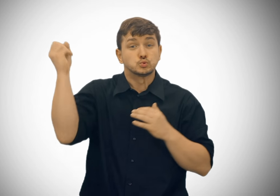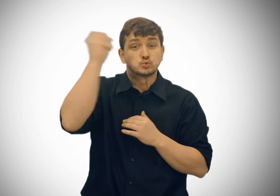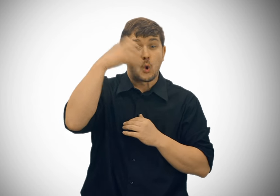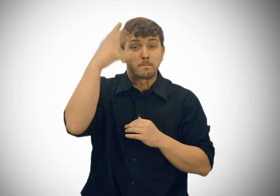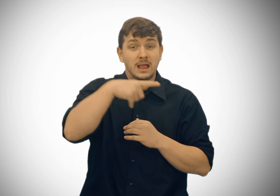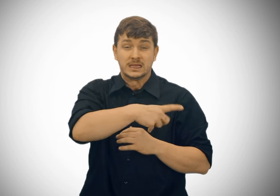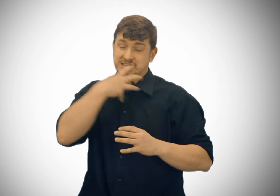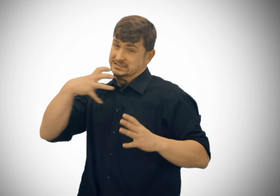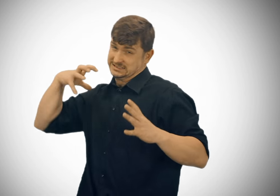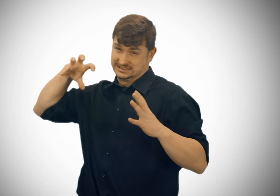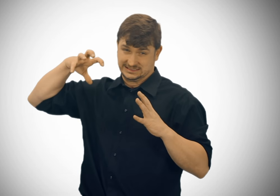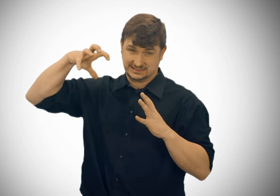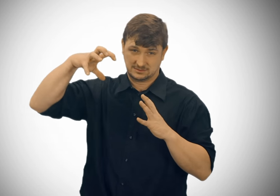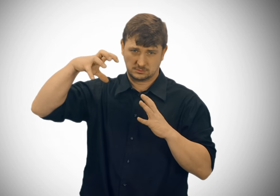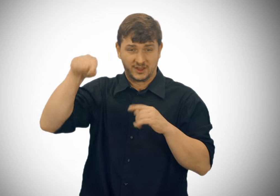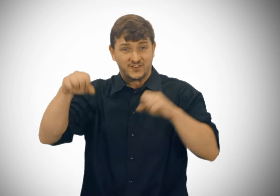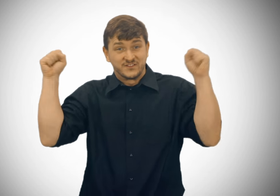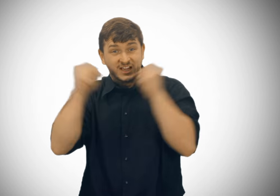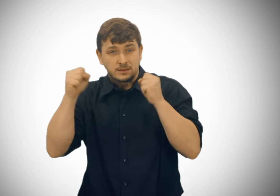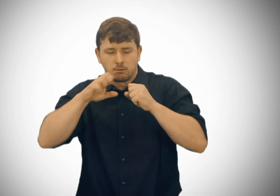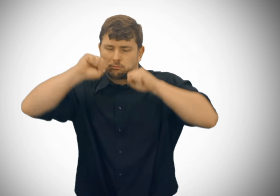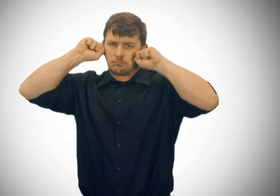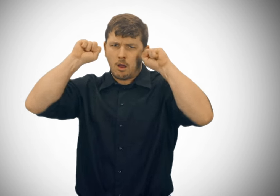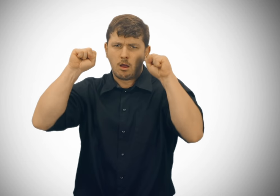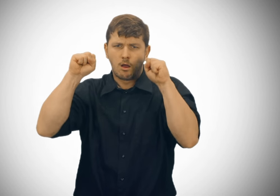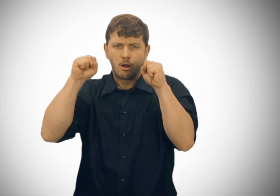Im Sommer kann es dort SEHR HEISS werden und im Winter genauso SEHR KALT.